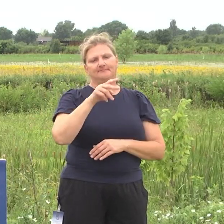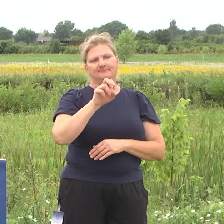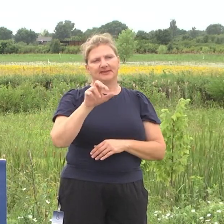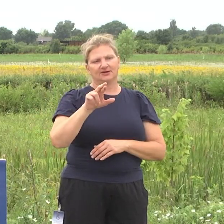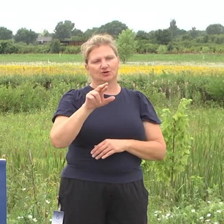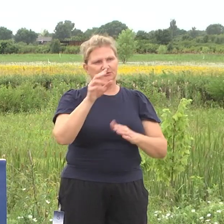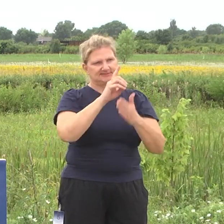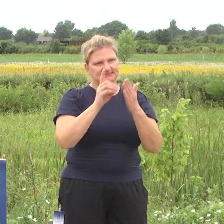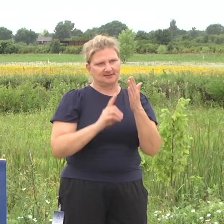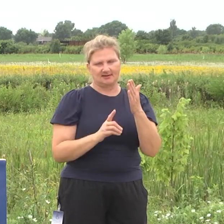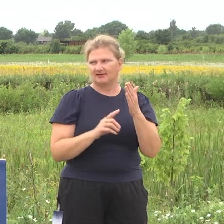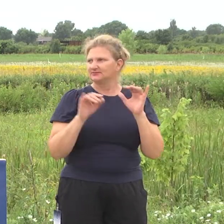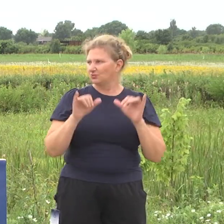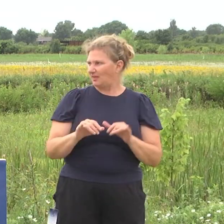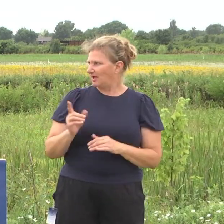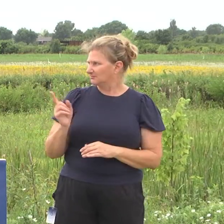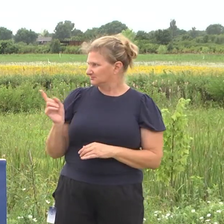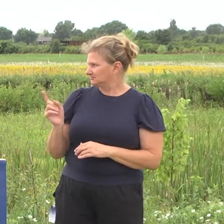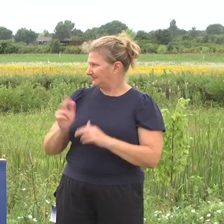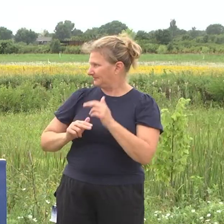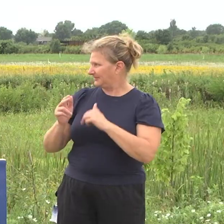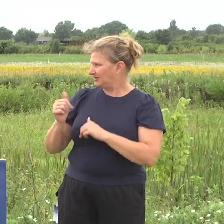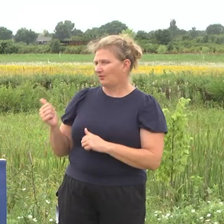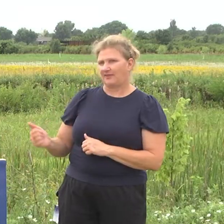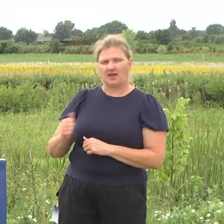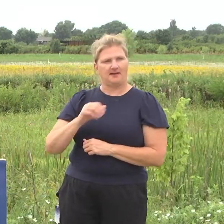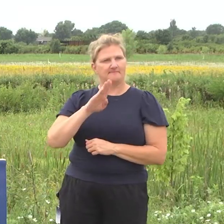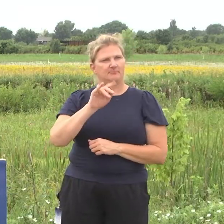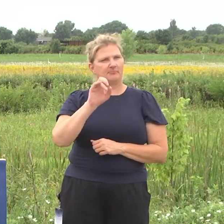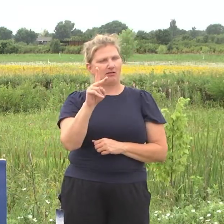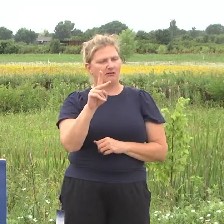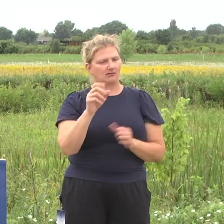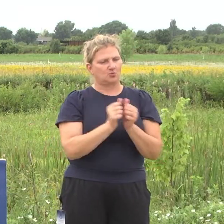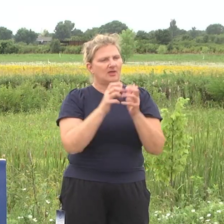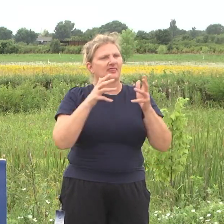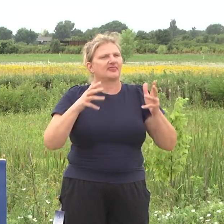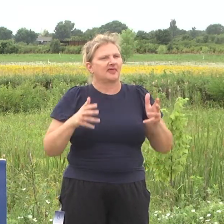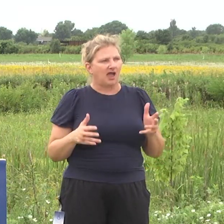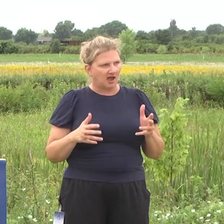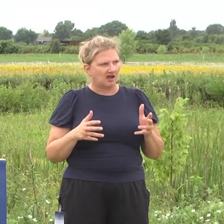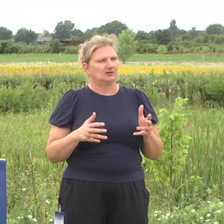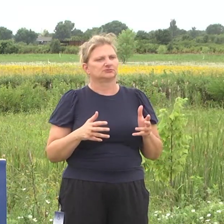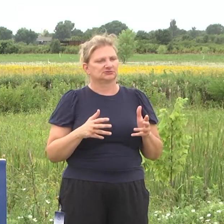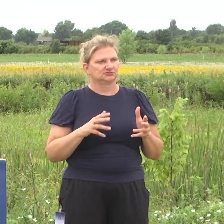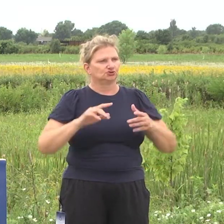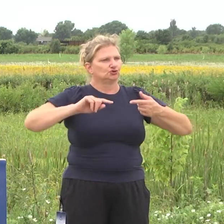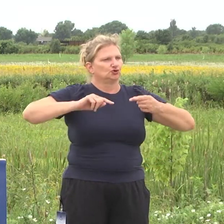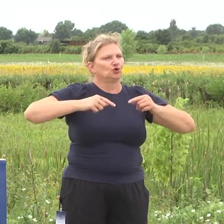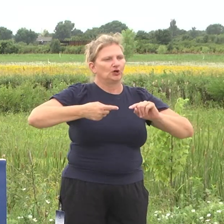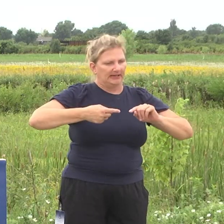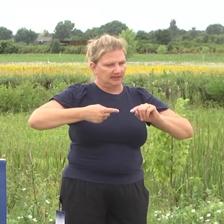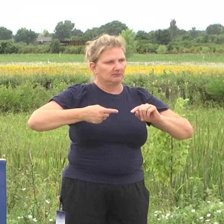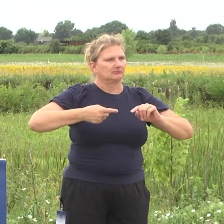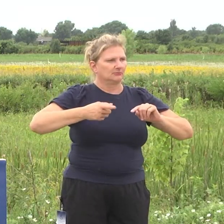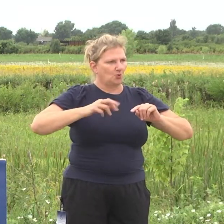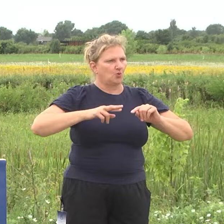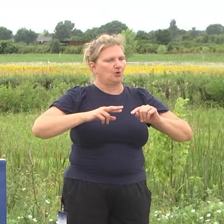construir este paseo marítimo sin afectar significativamente el ecosistema ni los humedales.